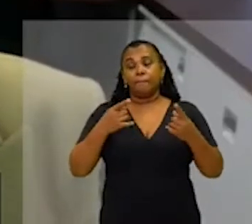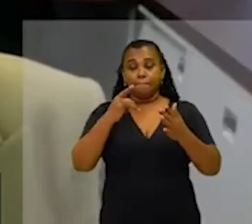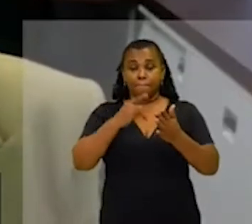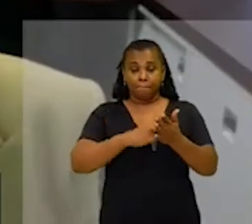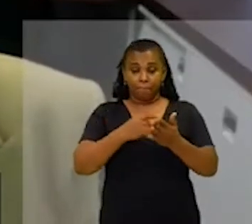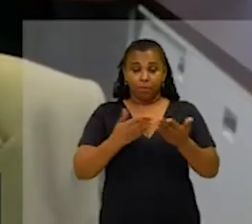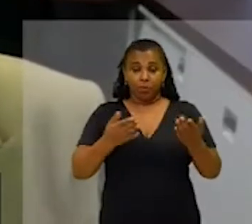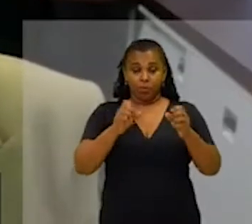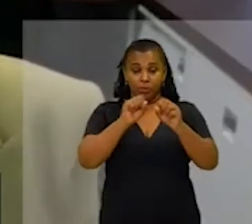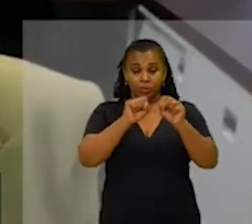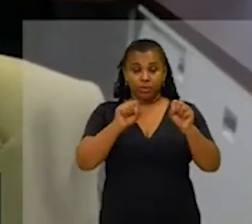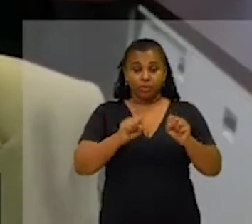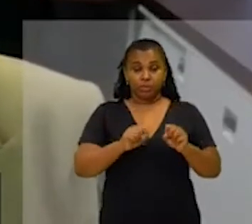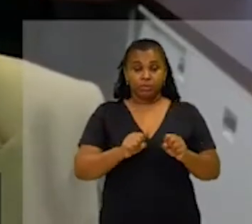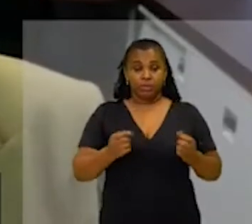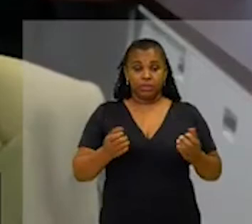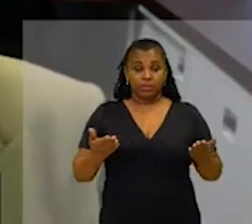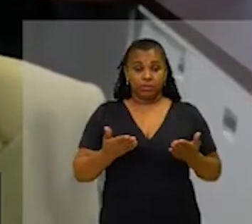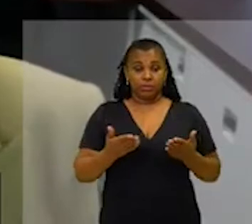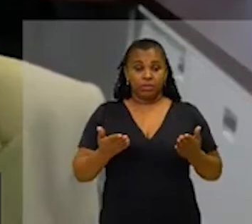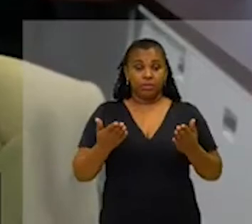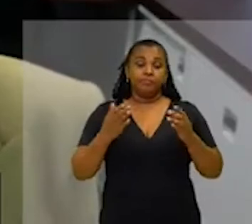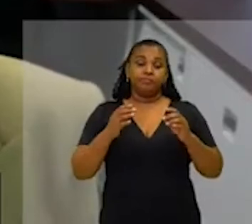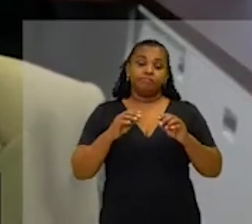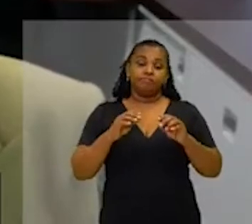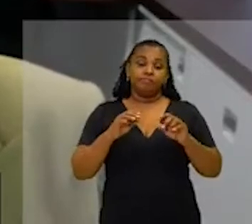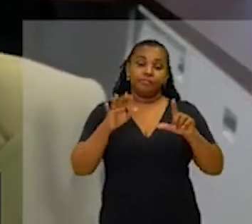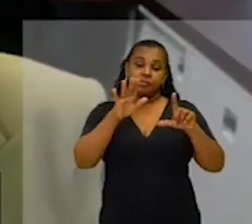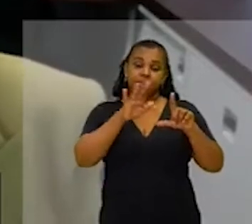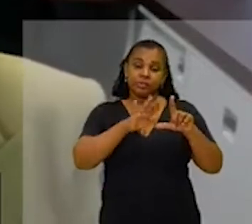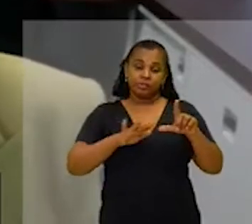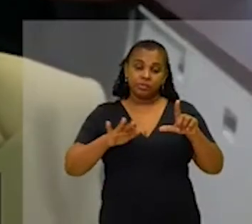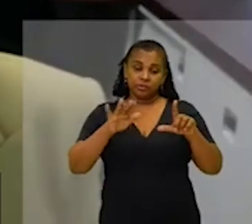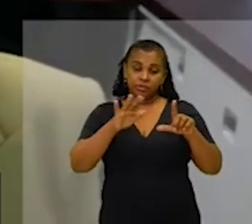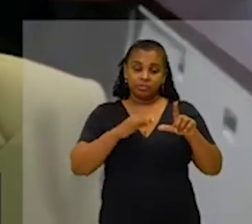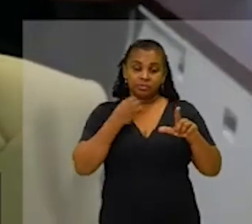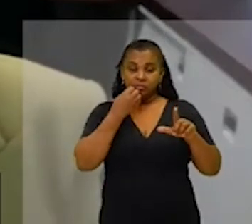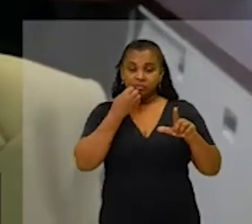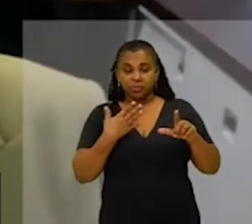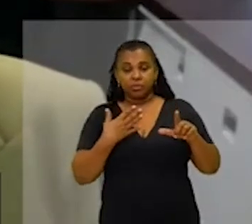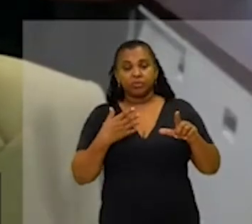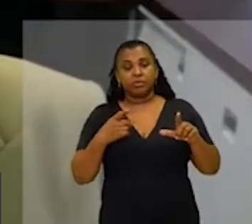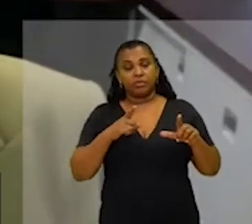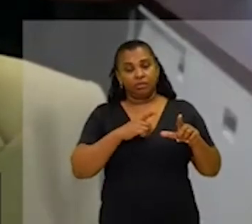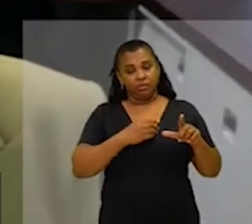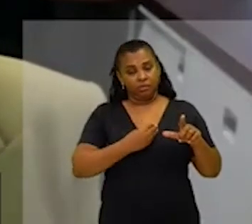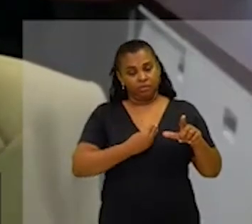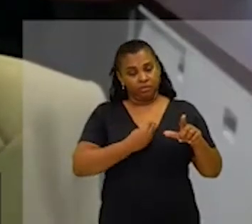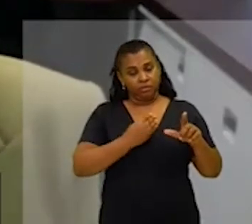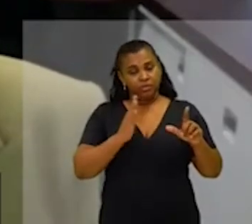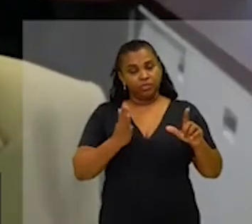nessa nesse interface amigável que já existe é os documentos relacionados a prova da efetiva